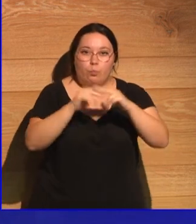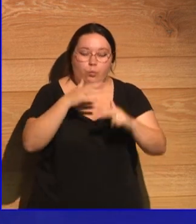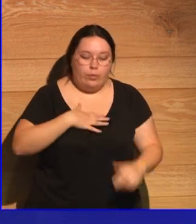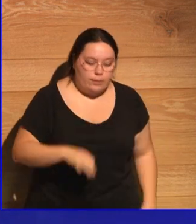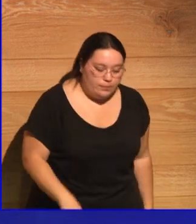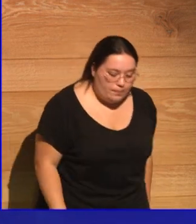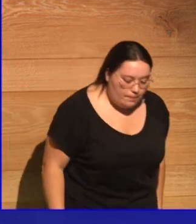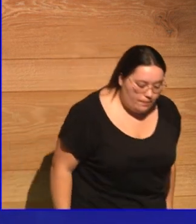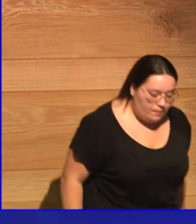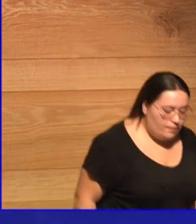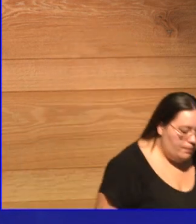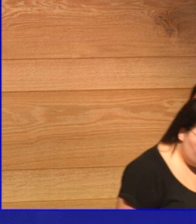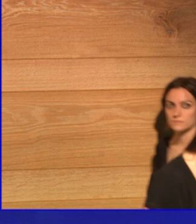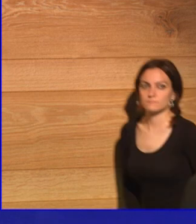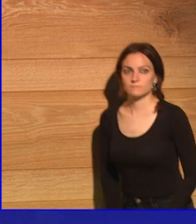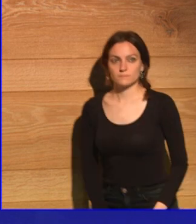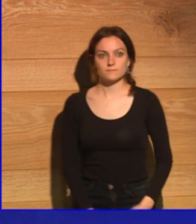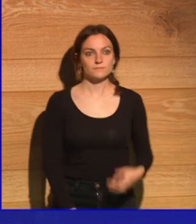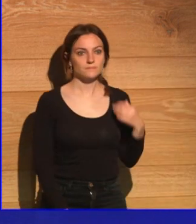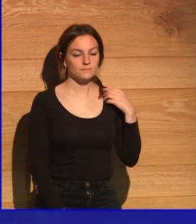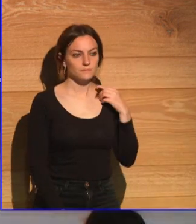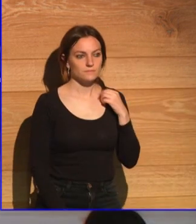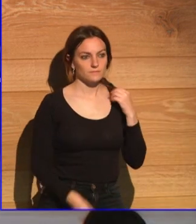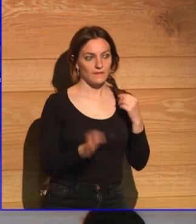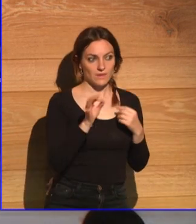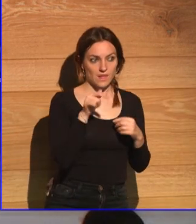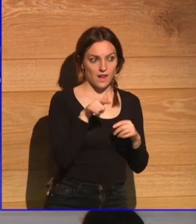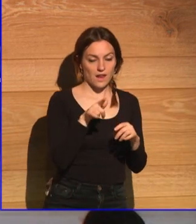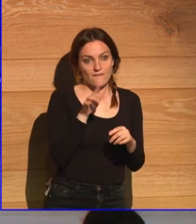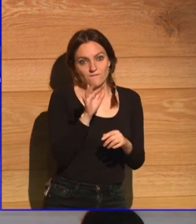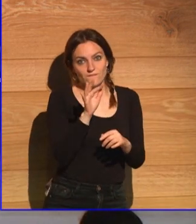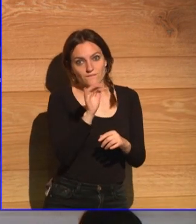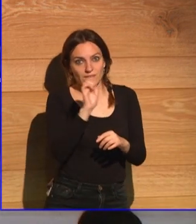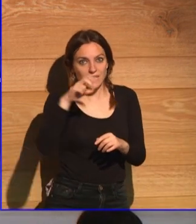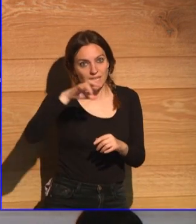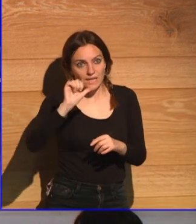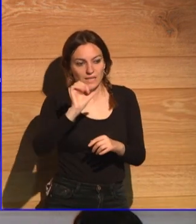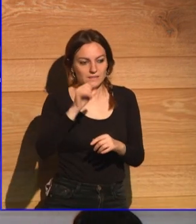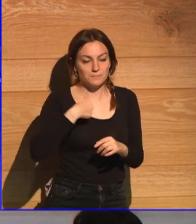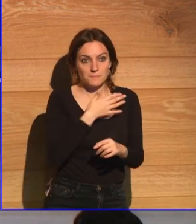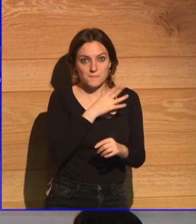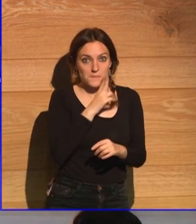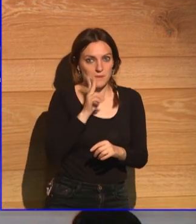A mí, a decir verdad, tenías me lo presentó mi madre, que ya era una apasionada